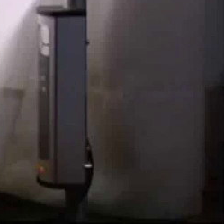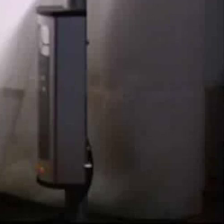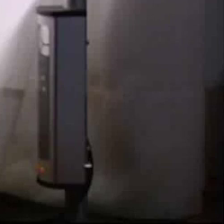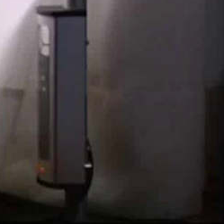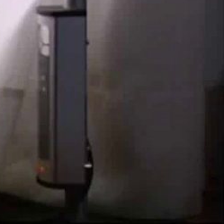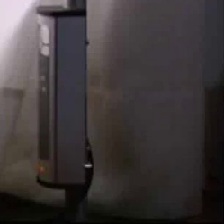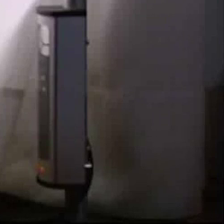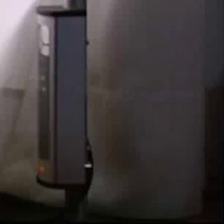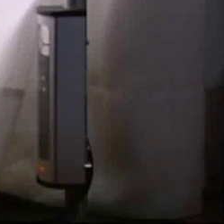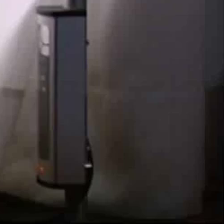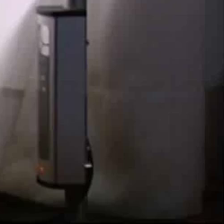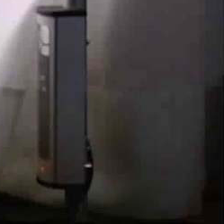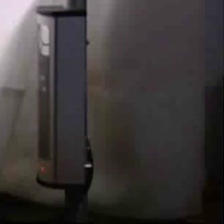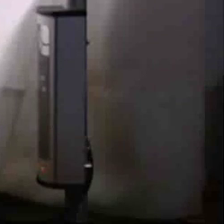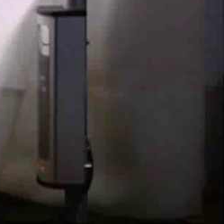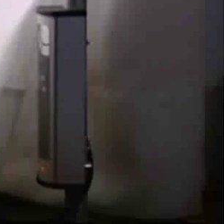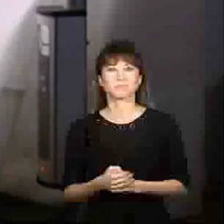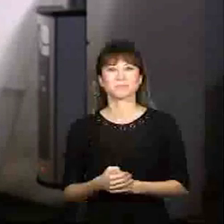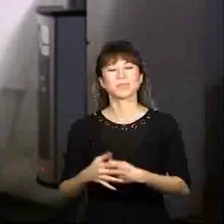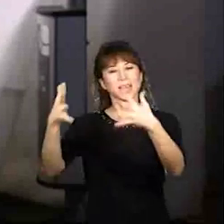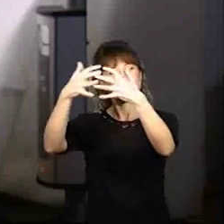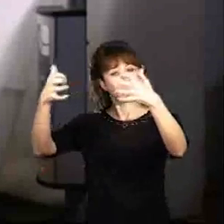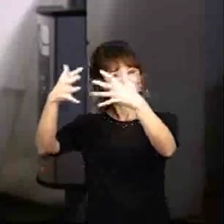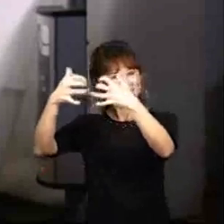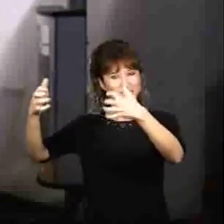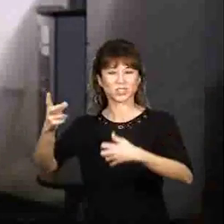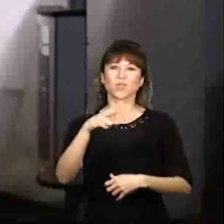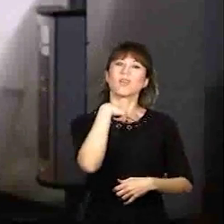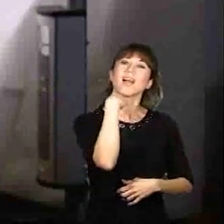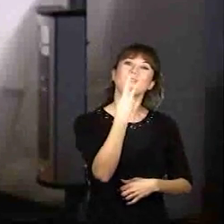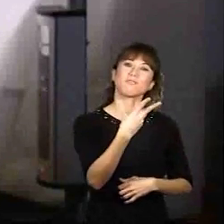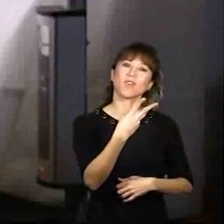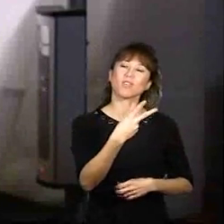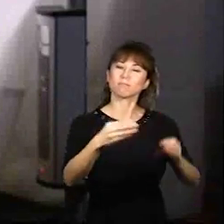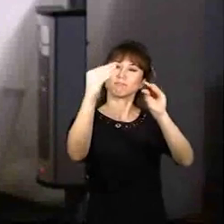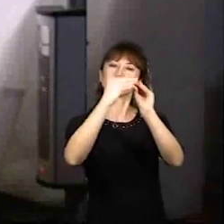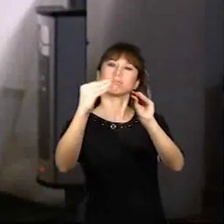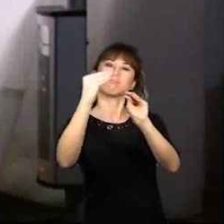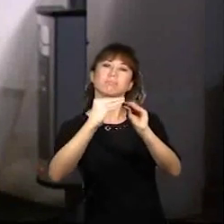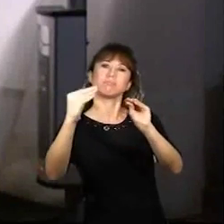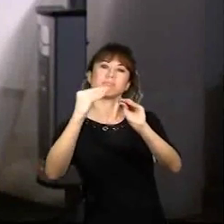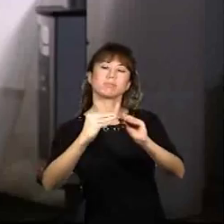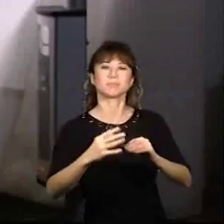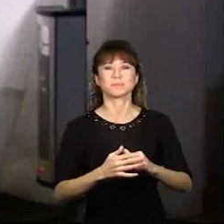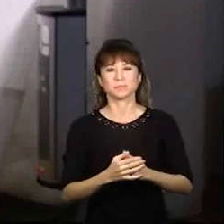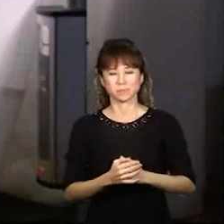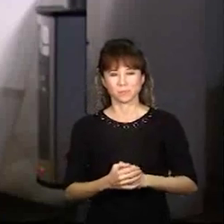(SINTETIZADOR) Tema 4. Habilidades terapéuticas. Cero Uno. Introducción. Las técnicas y procedimientos